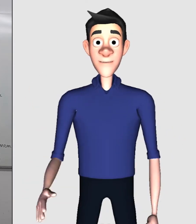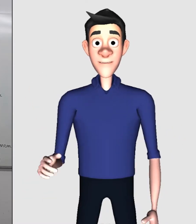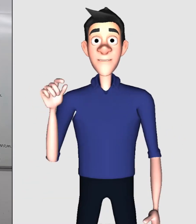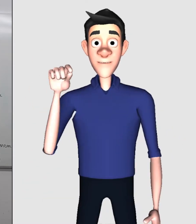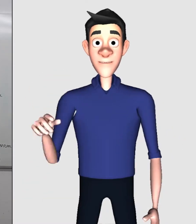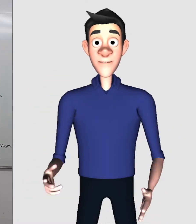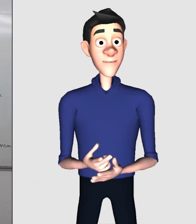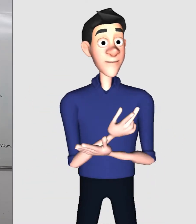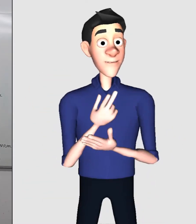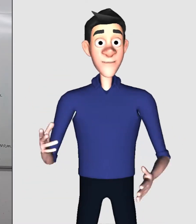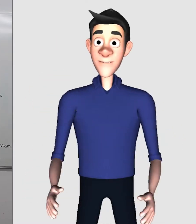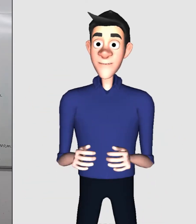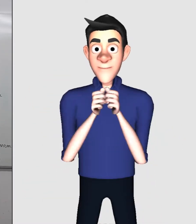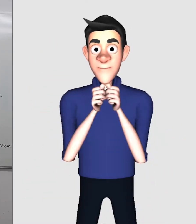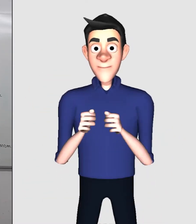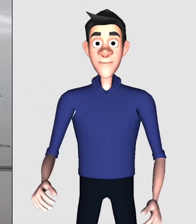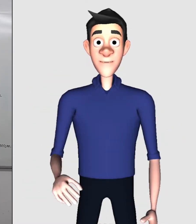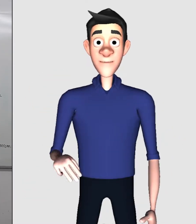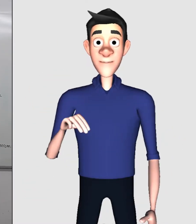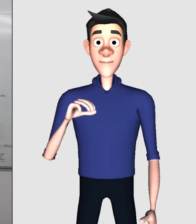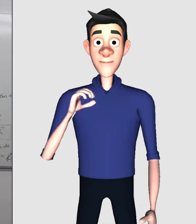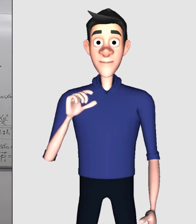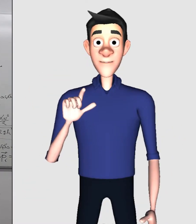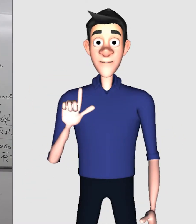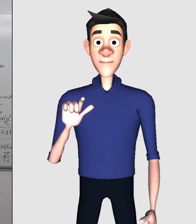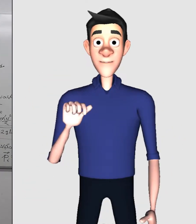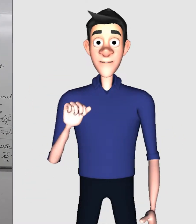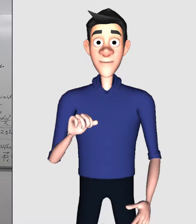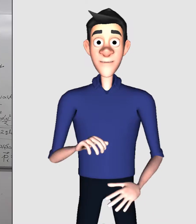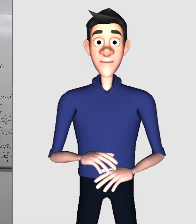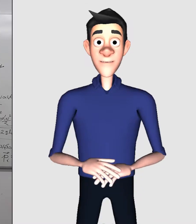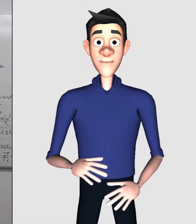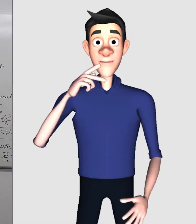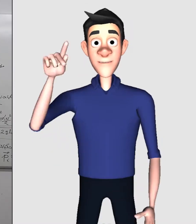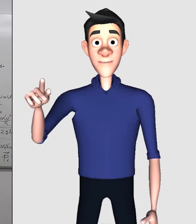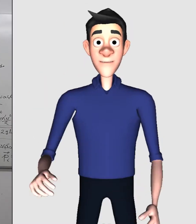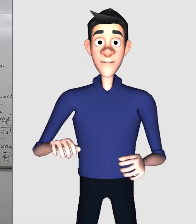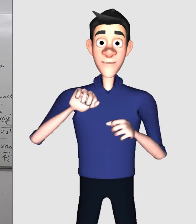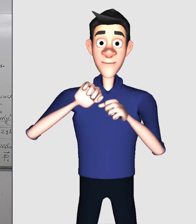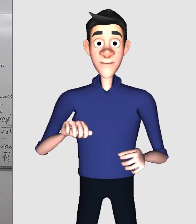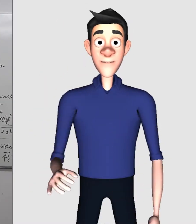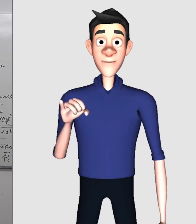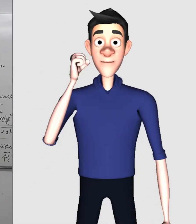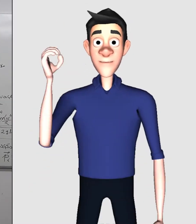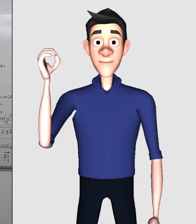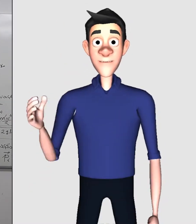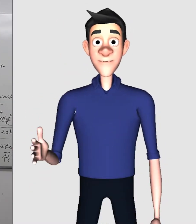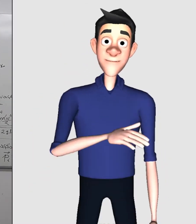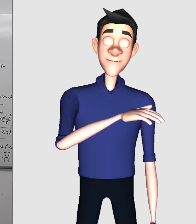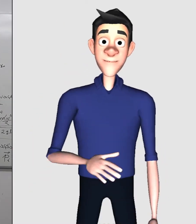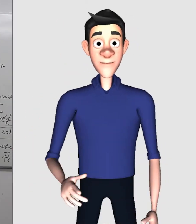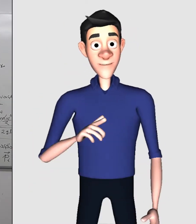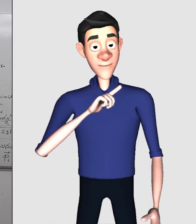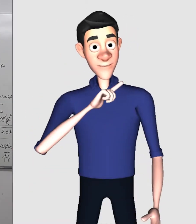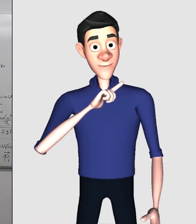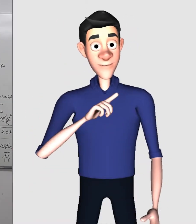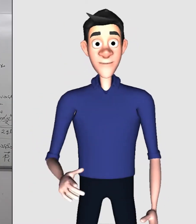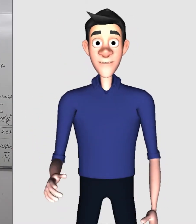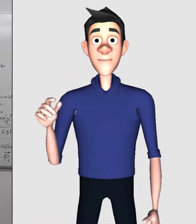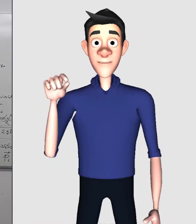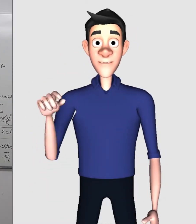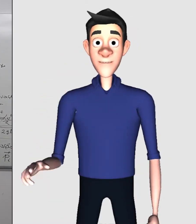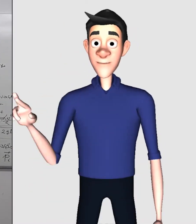É um sistema que tem uma massa fixa numa extremidade, tem uma corda passa por uma polia presa numa mola com constante elástica k2